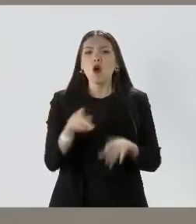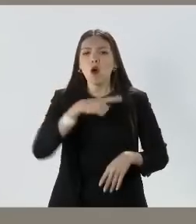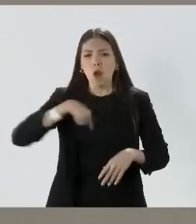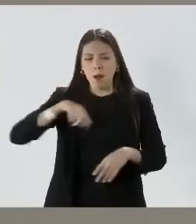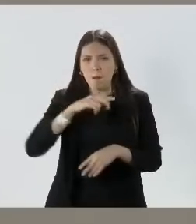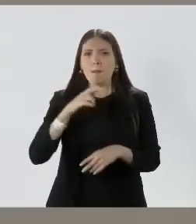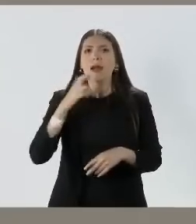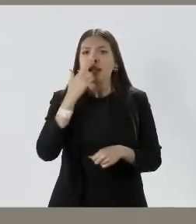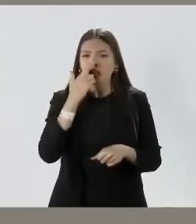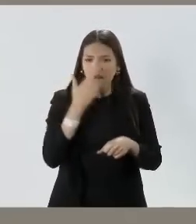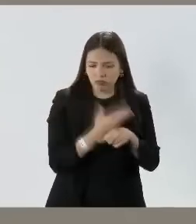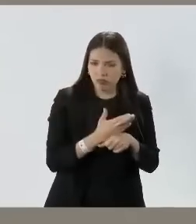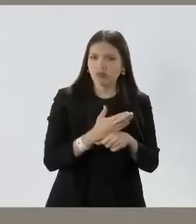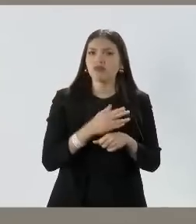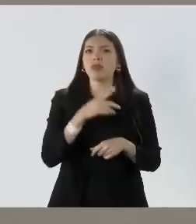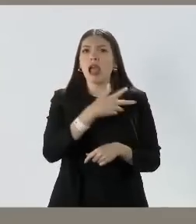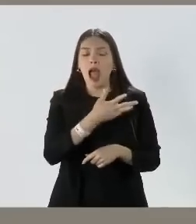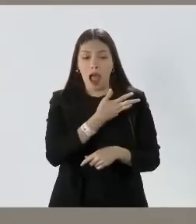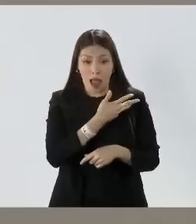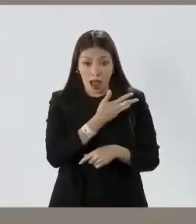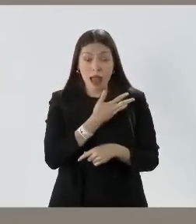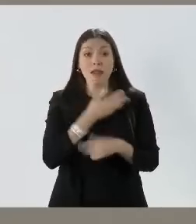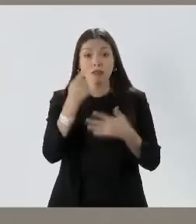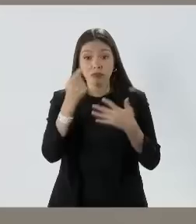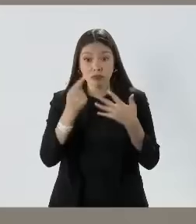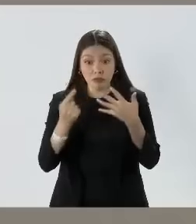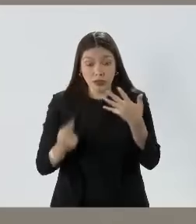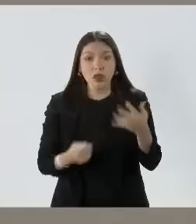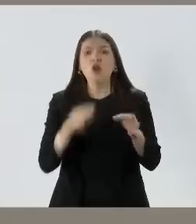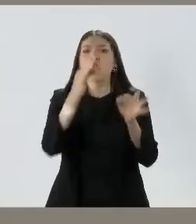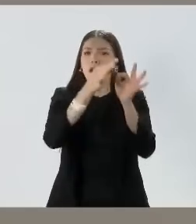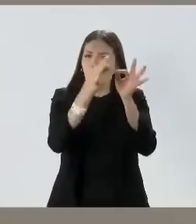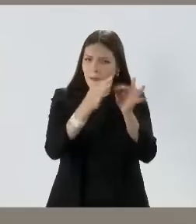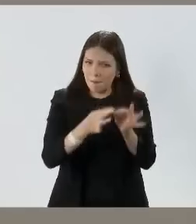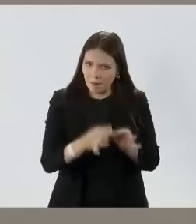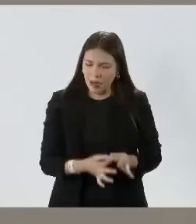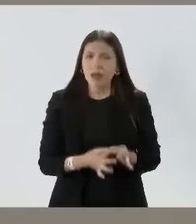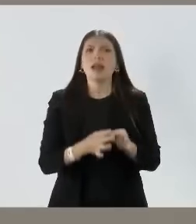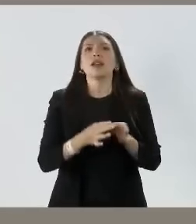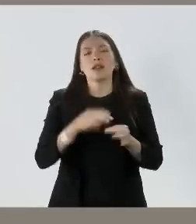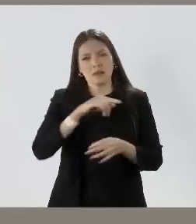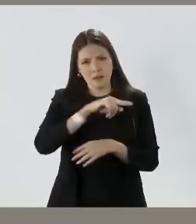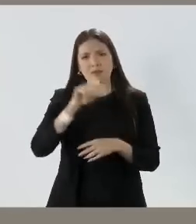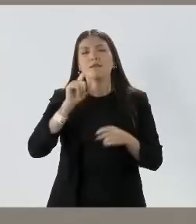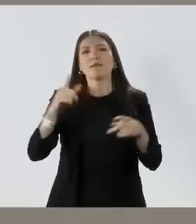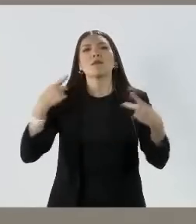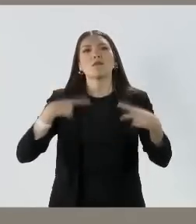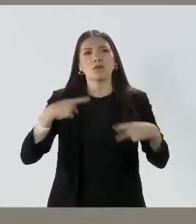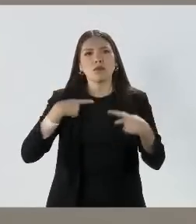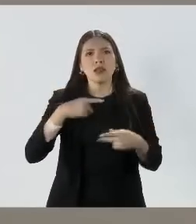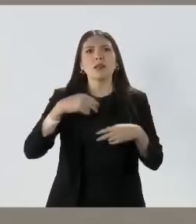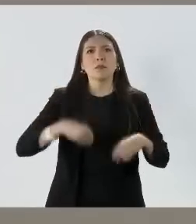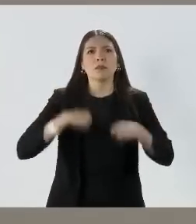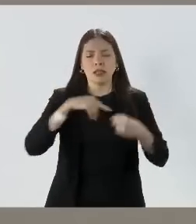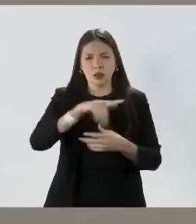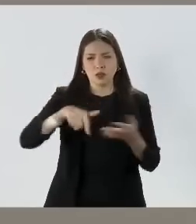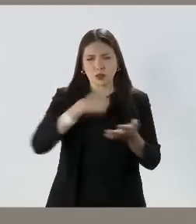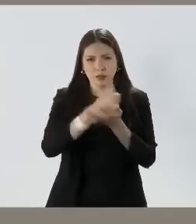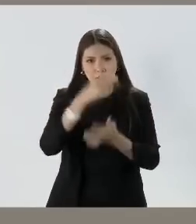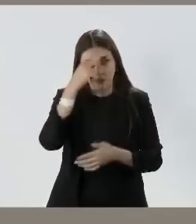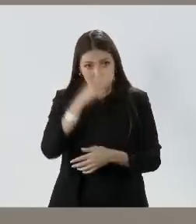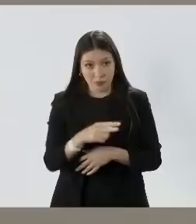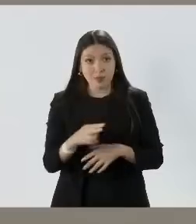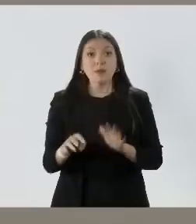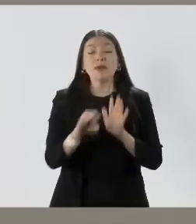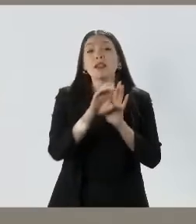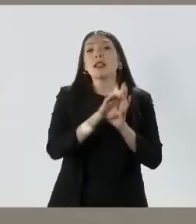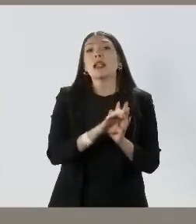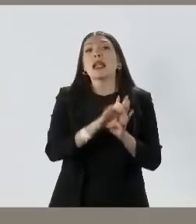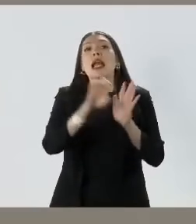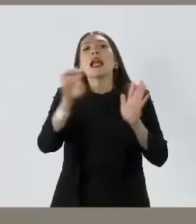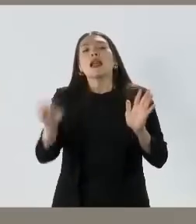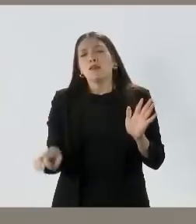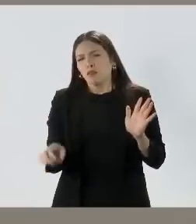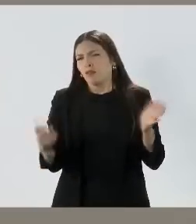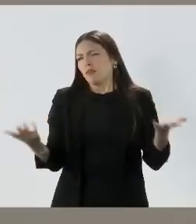con todas y todos quienes habitan en esta gran ciudad por ejemplo en temas de salud